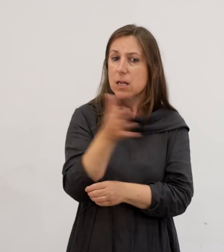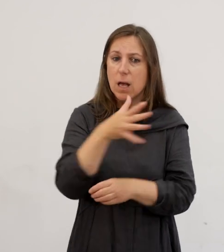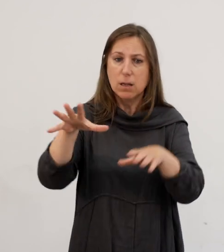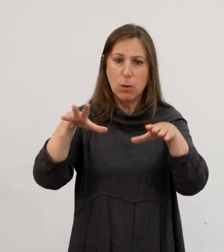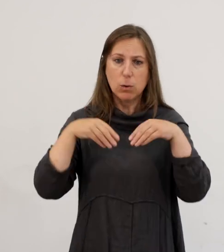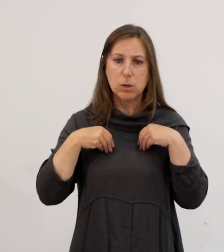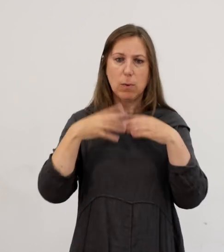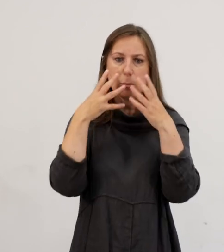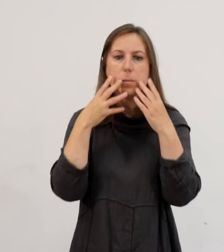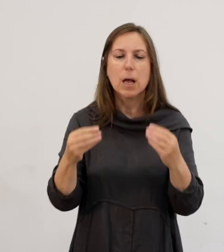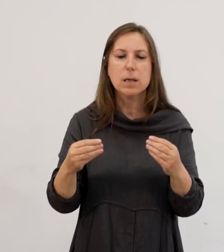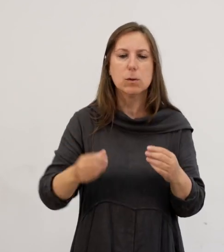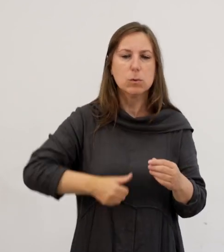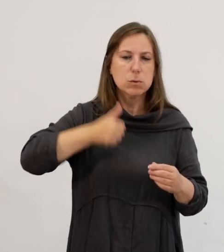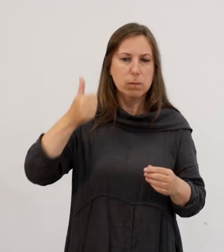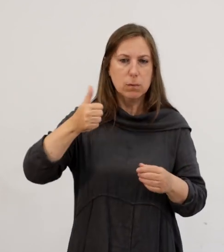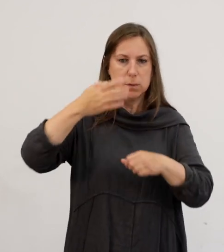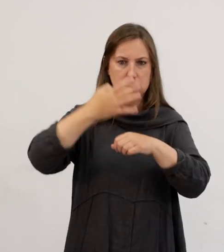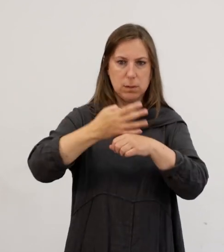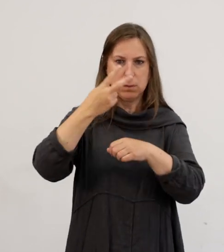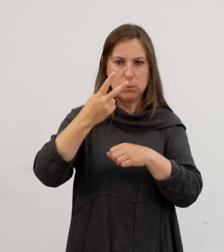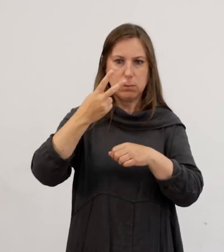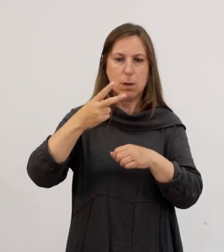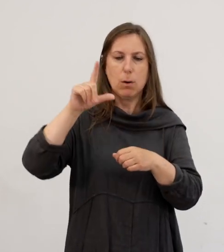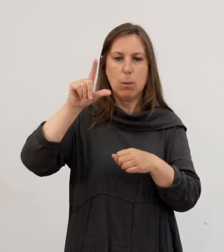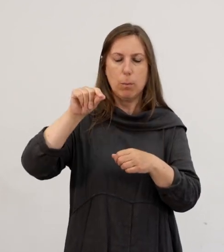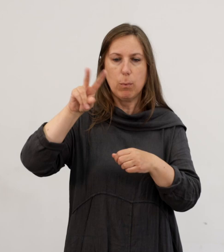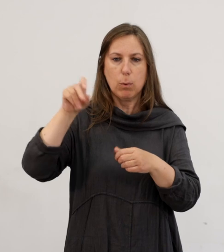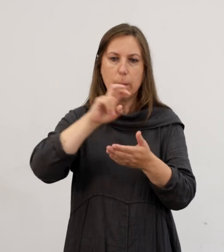a jedynie jego przybliżonym odwzorowaniem.